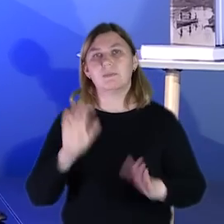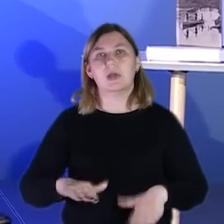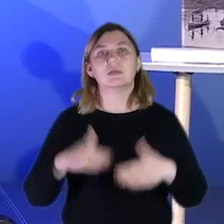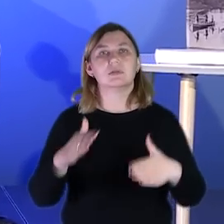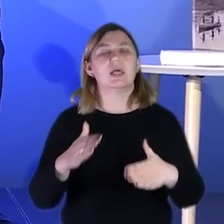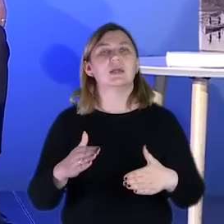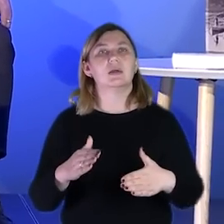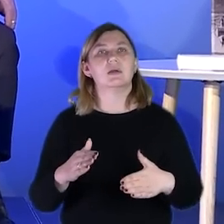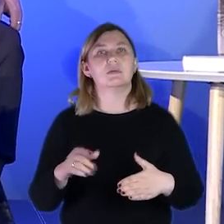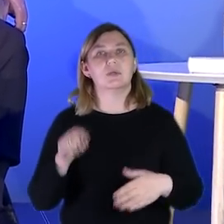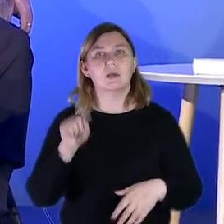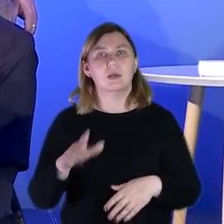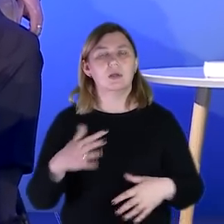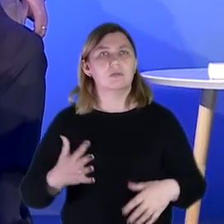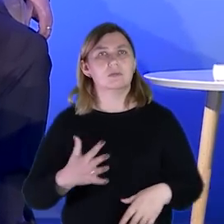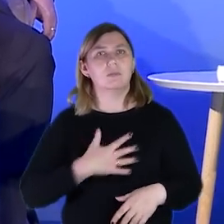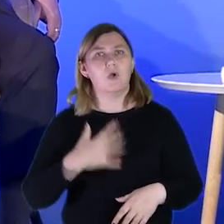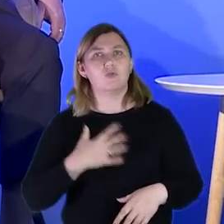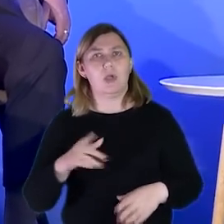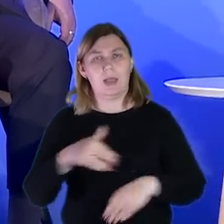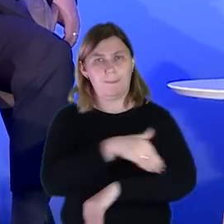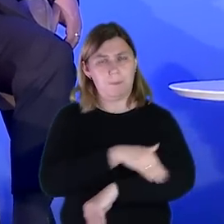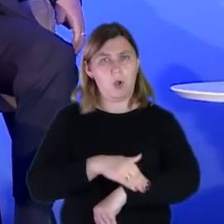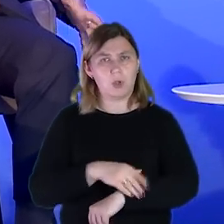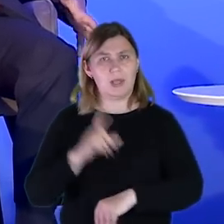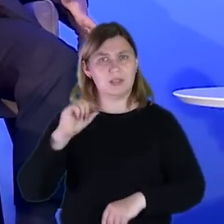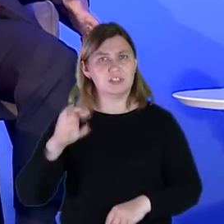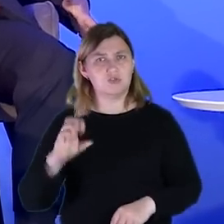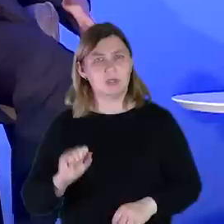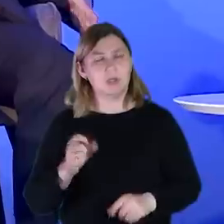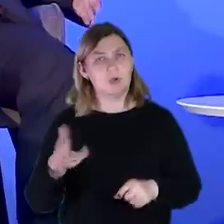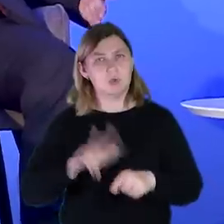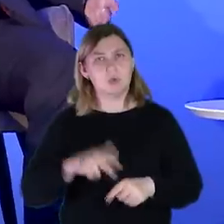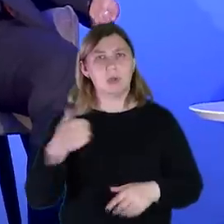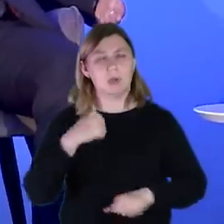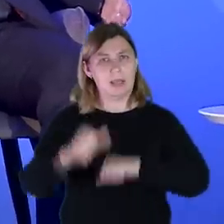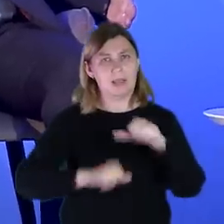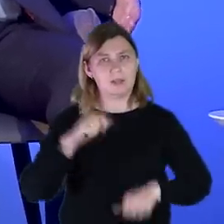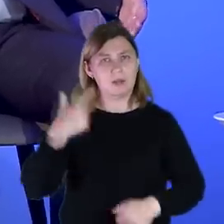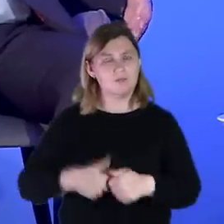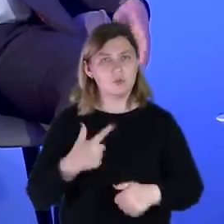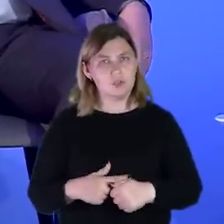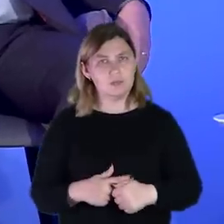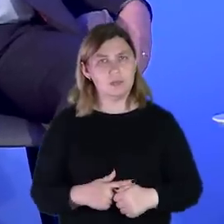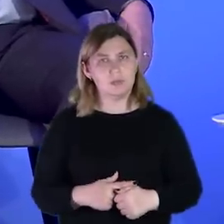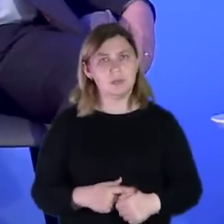klimat tego pogranicza bardzo ściśle, które wtedy było (w latach dwudziestych) i tych